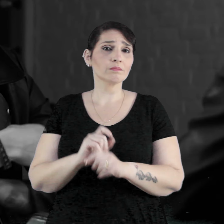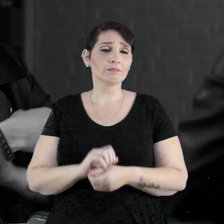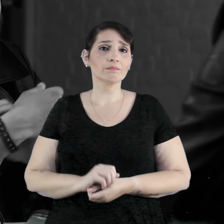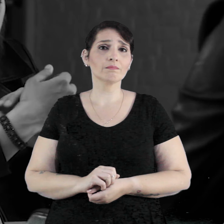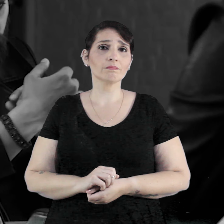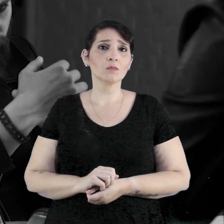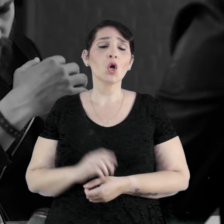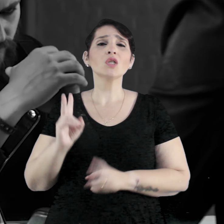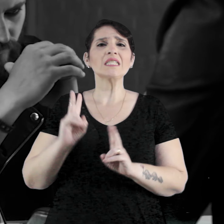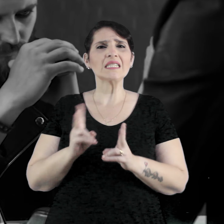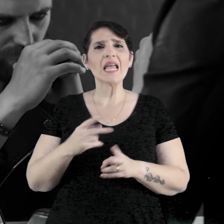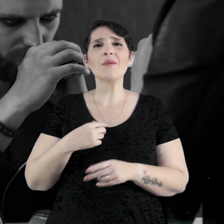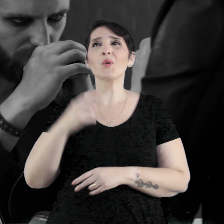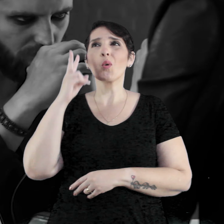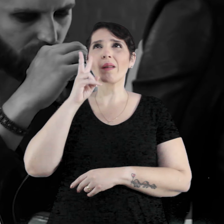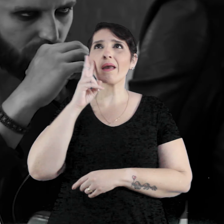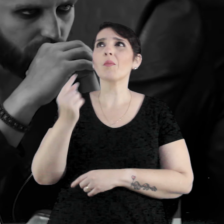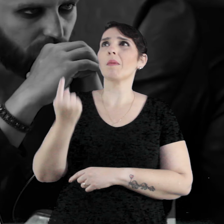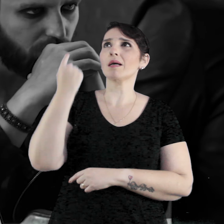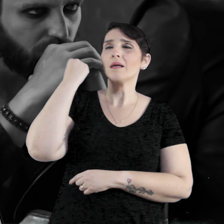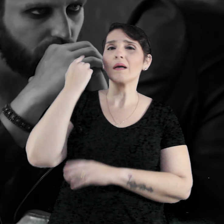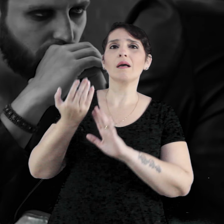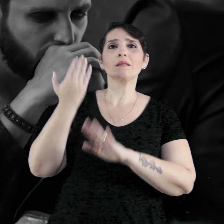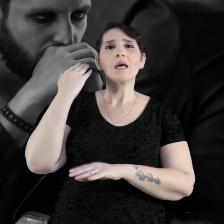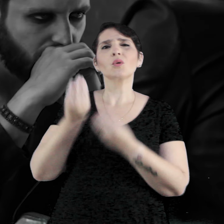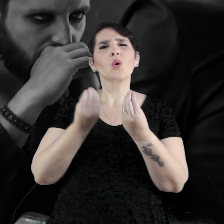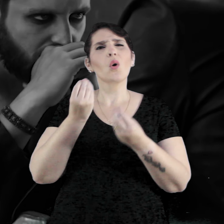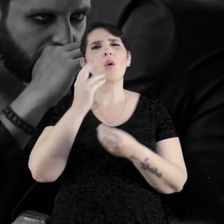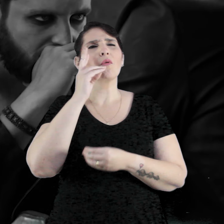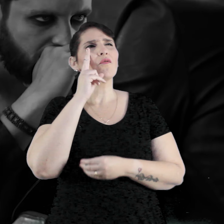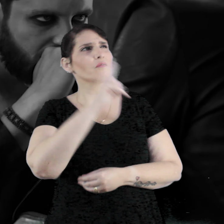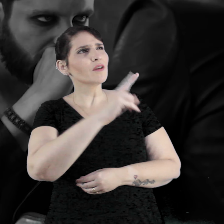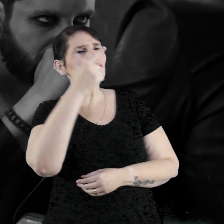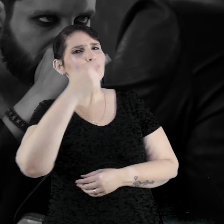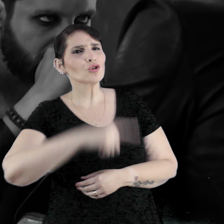Nós revisitamos o passado revivendo e assistindo os filmes